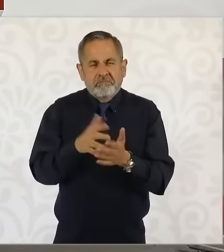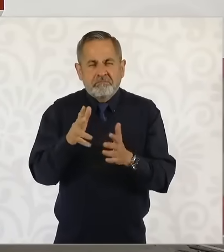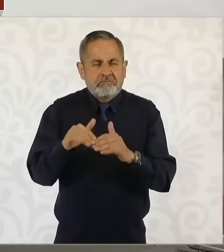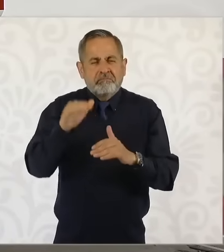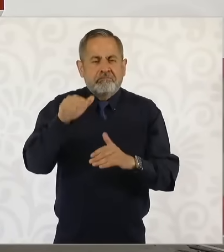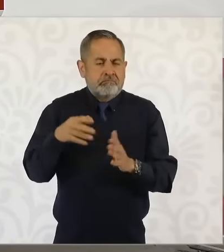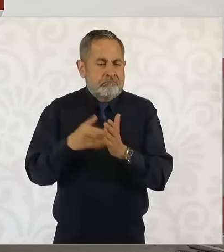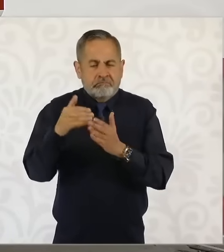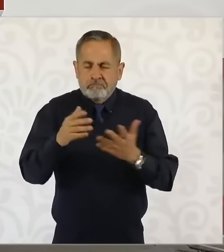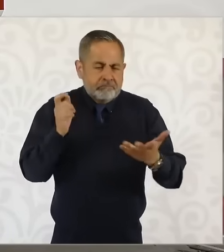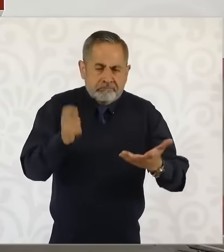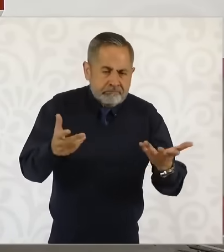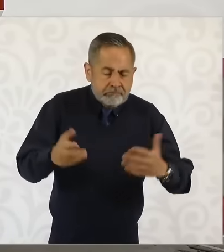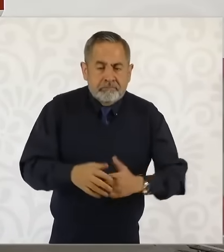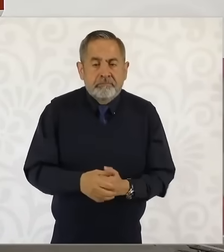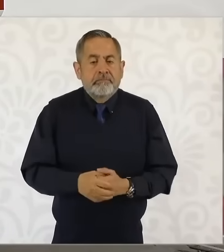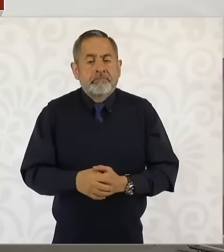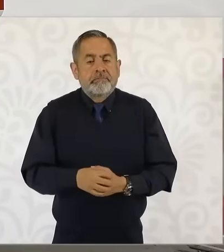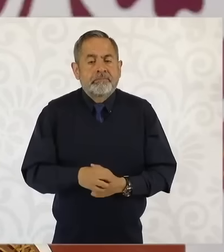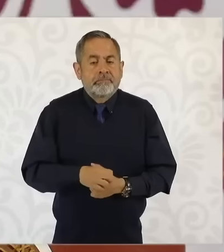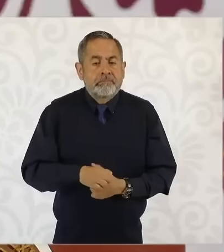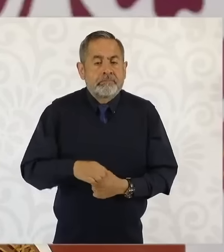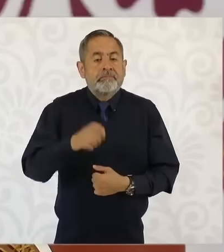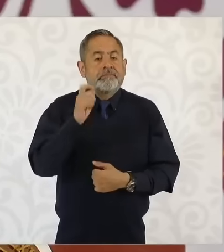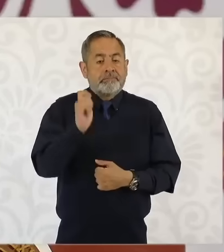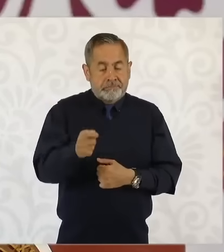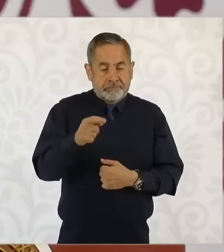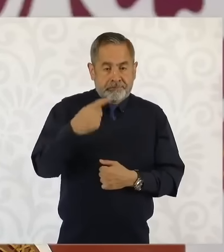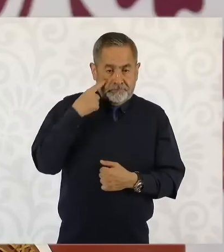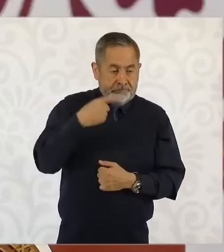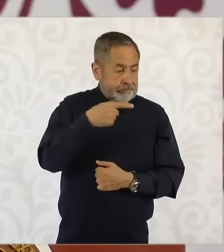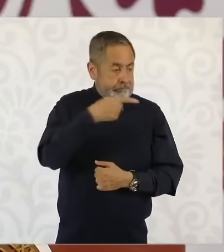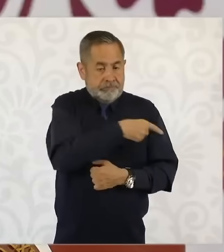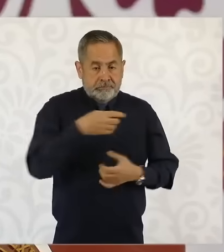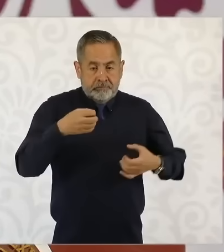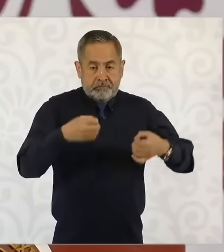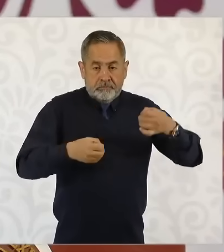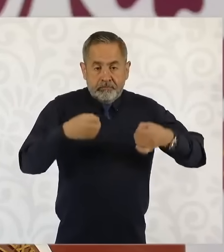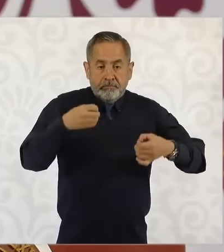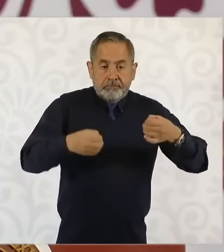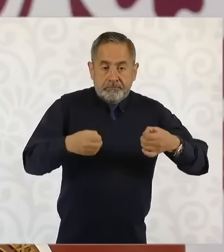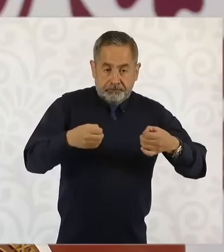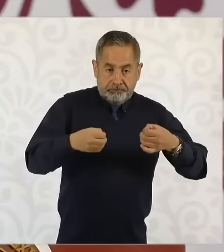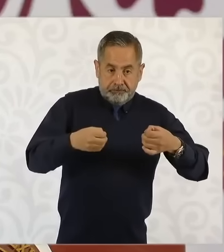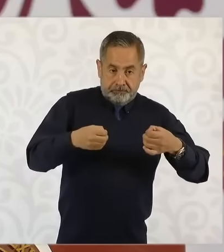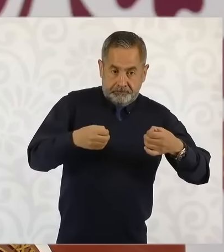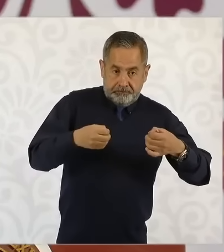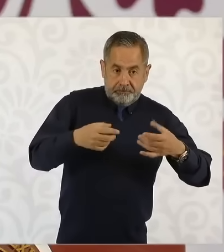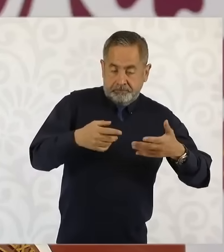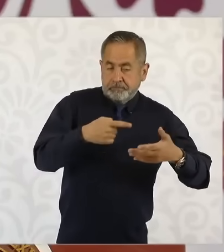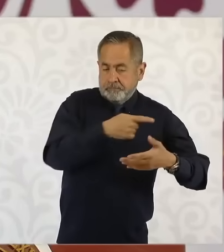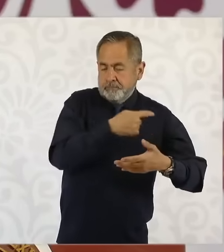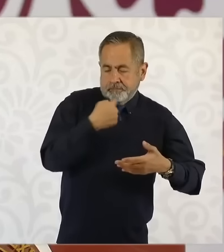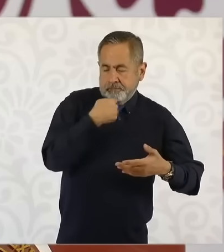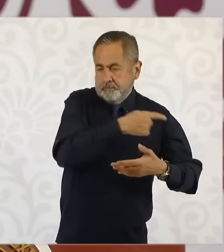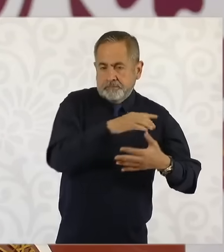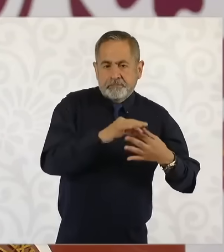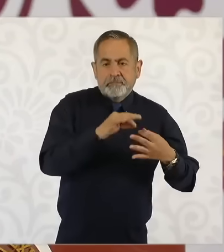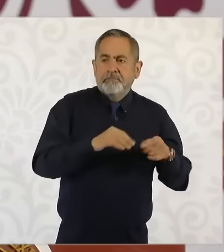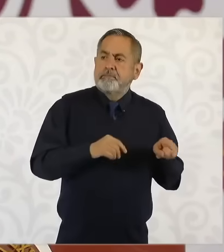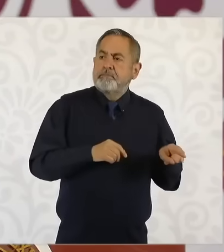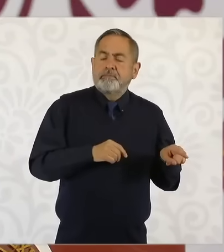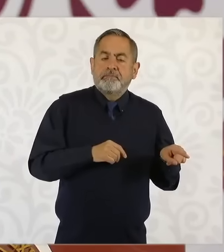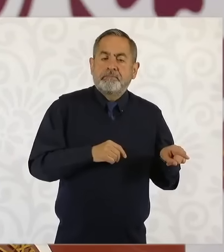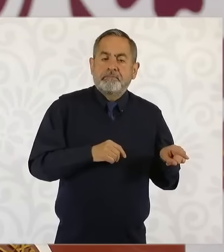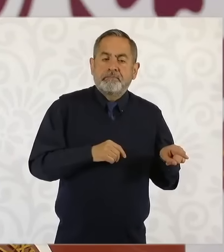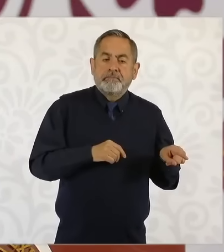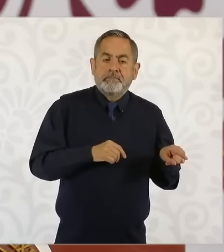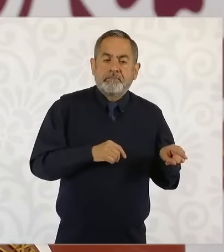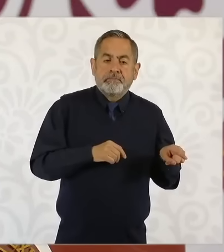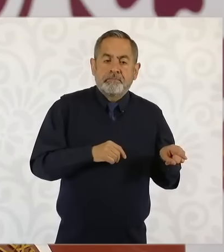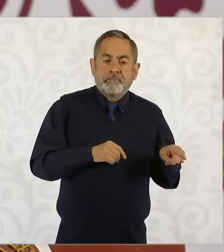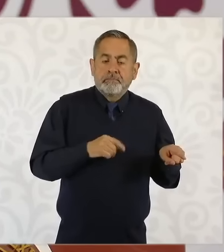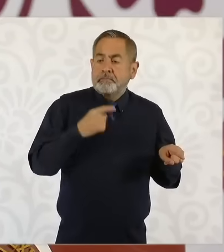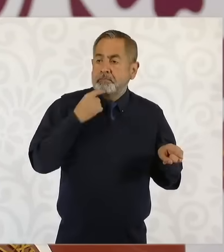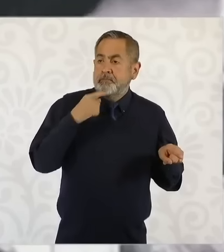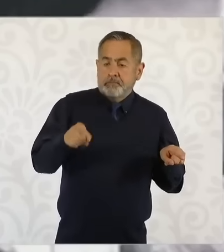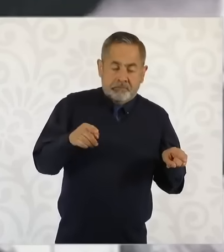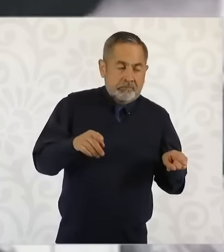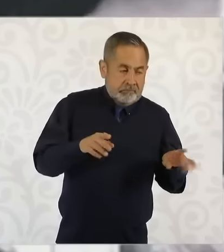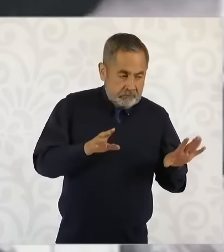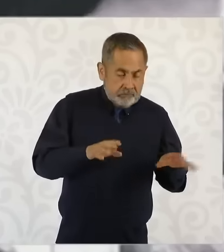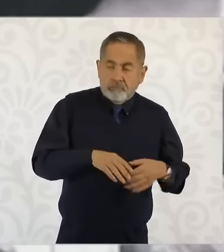es decir lo que la autoridad que establece el el la incorporación de la lista de las personas